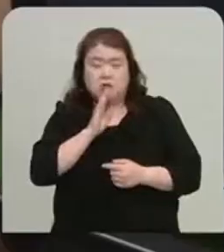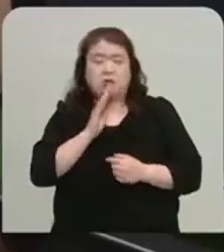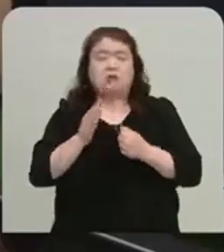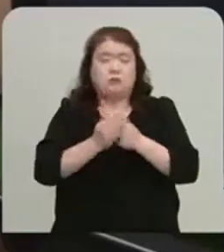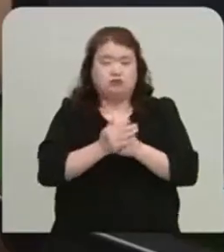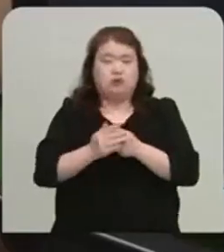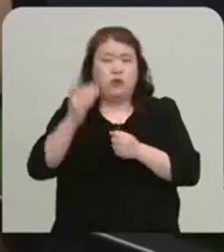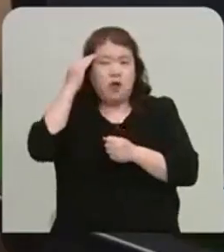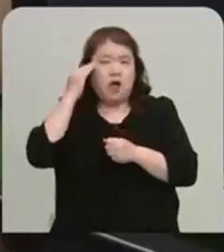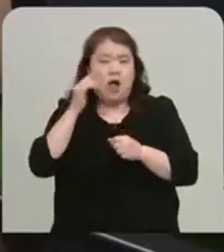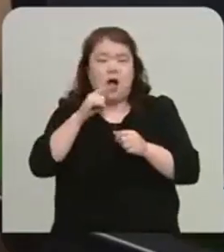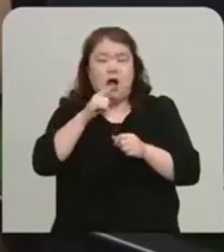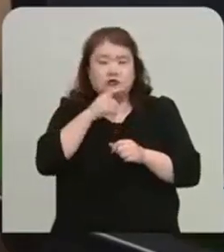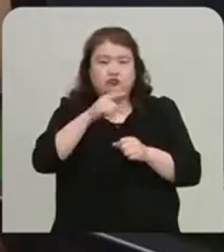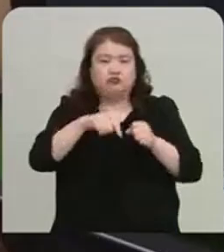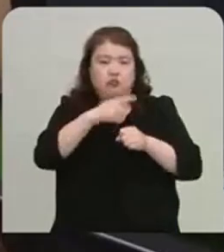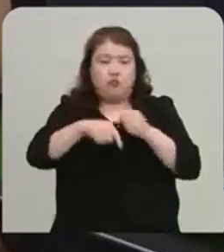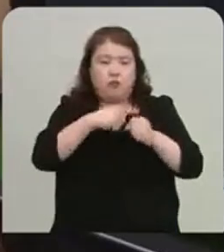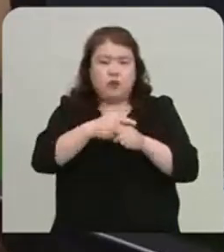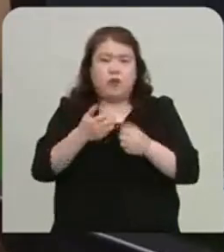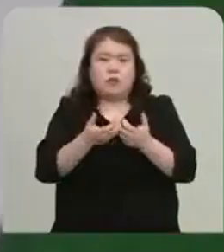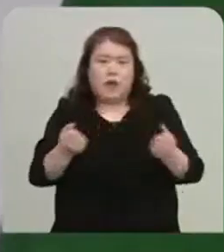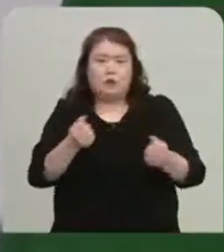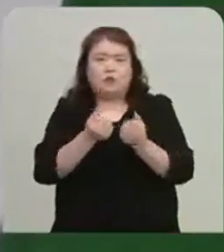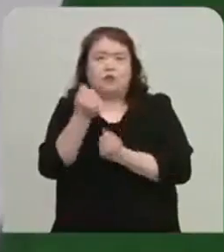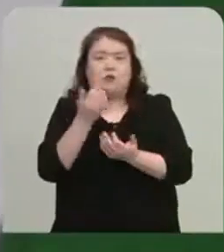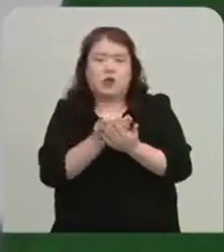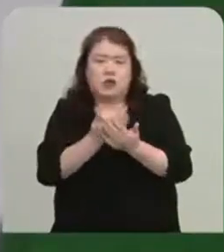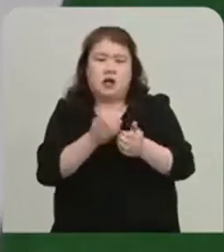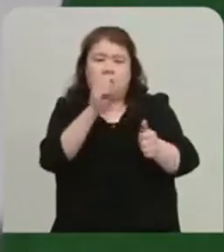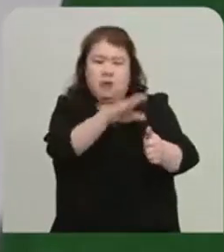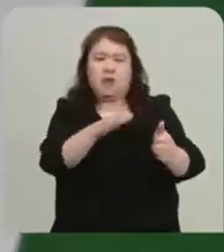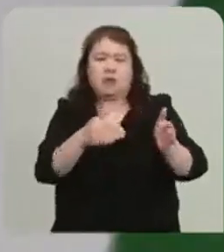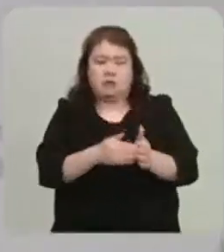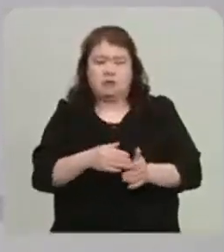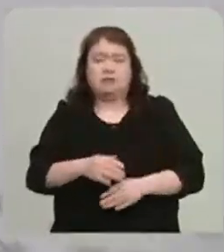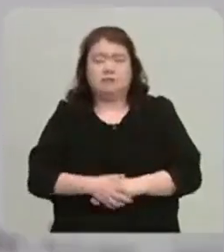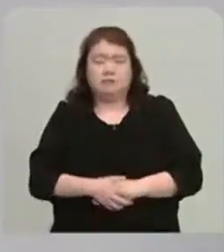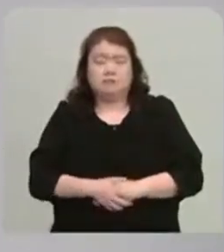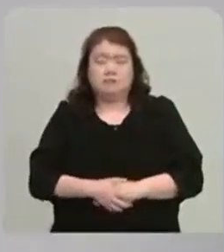한수원에 따로 설명하도록 했다 고 덧붙였습니다. kbs 뉴스 서윤덕입니다.